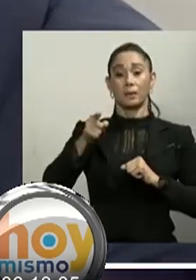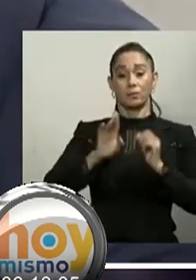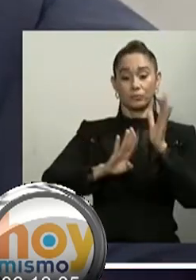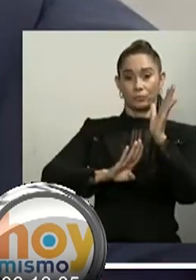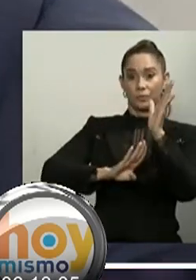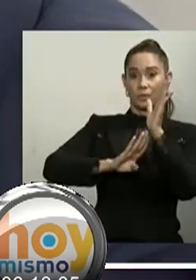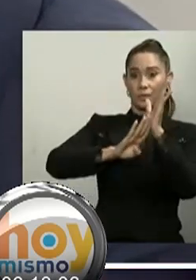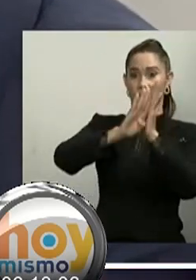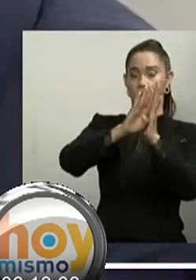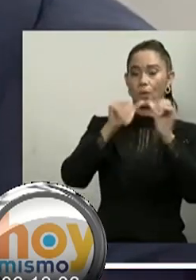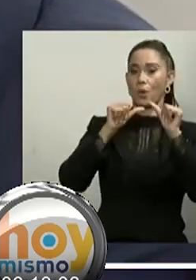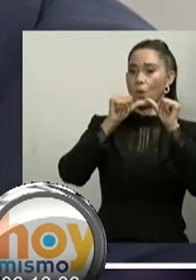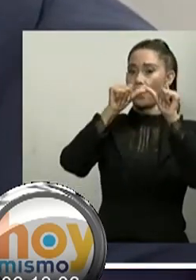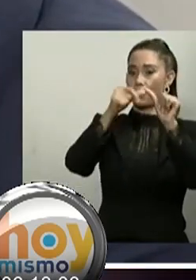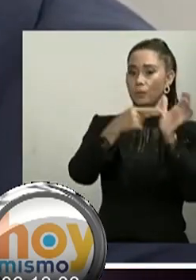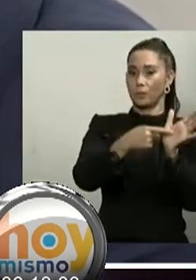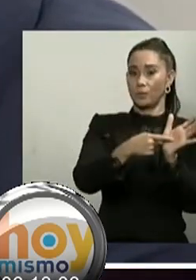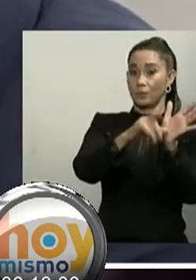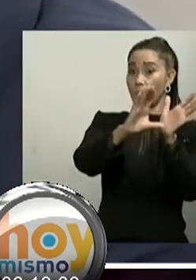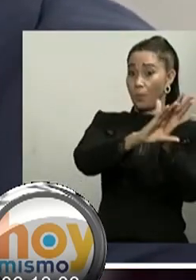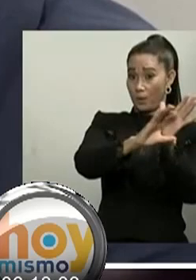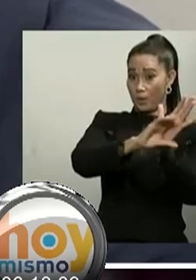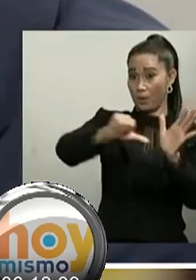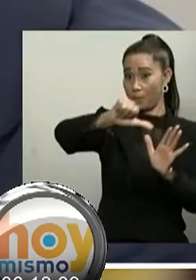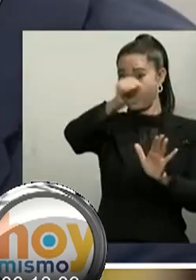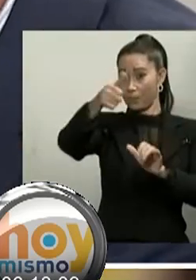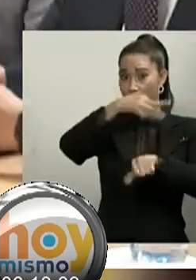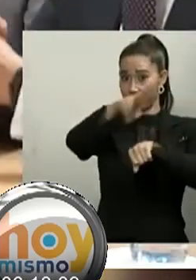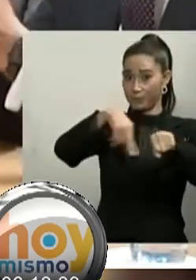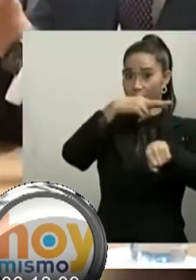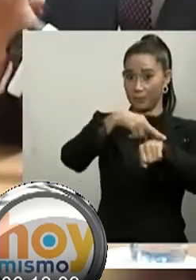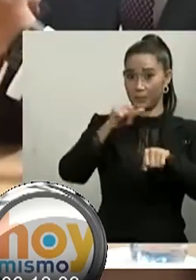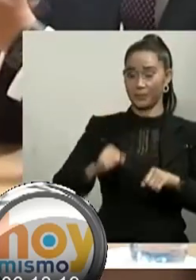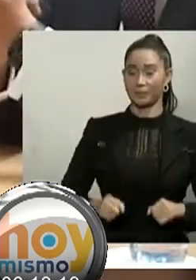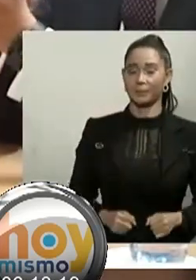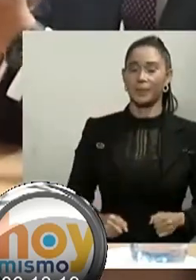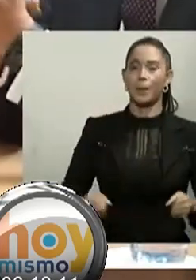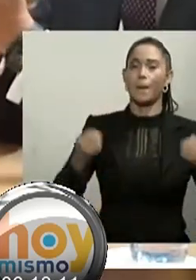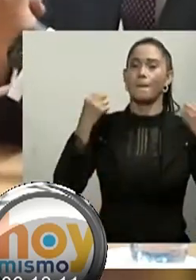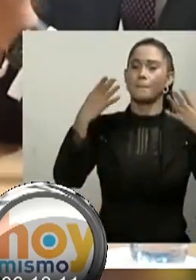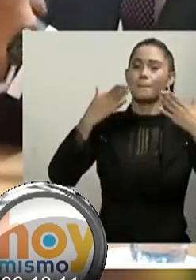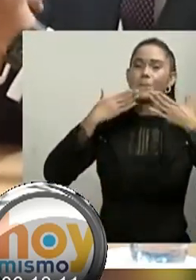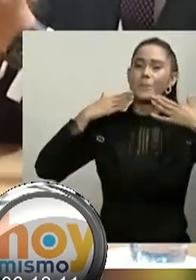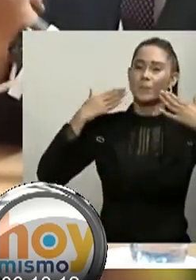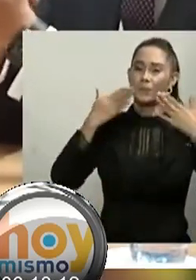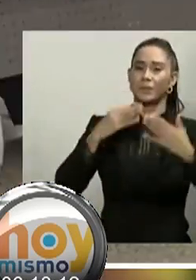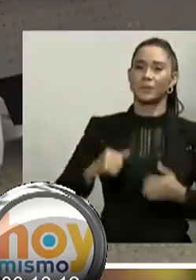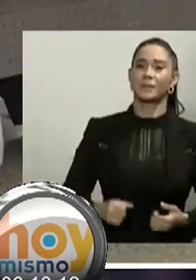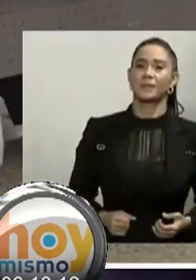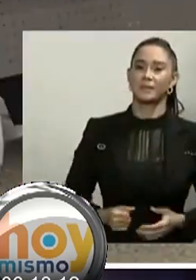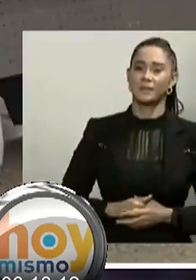que el gobierno del presidente abinader tiene un punto a su favor sea usted quiera reconocerlo vea